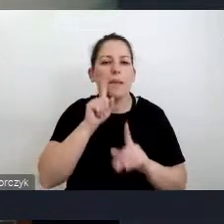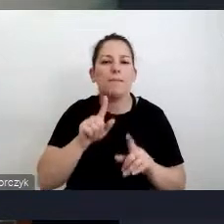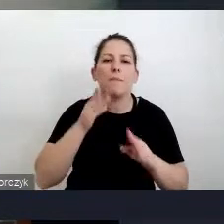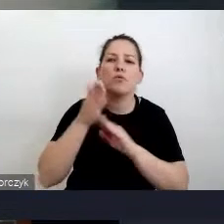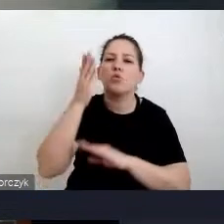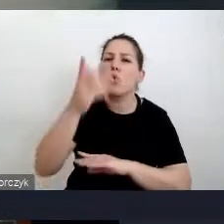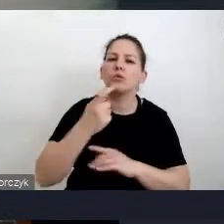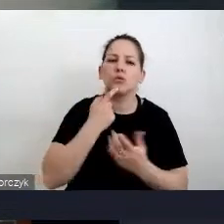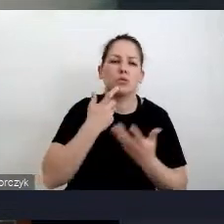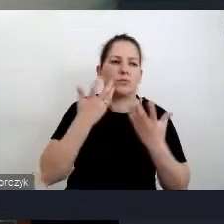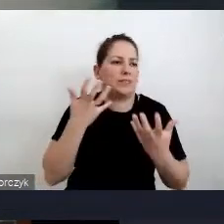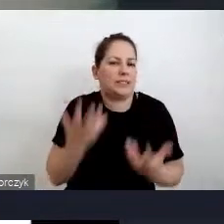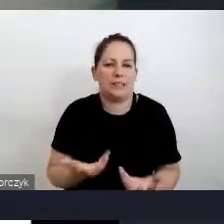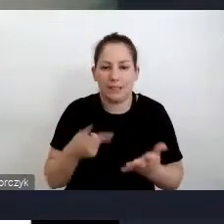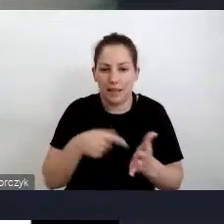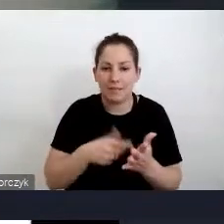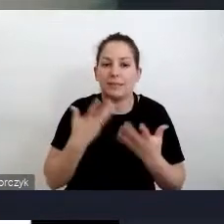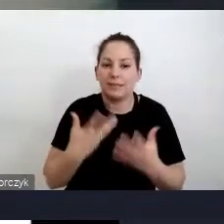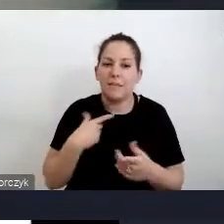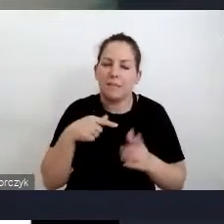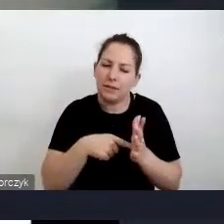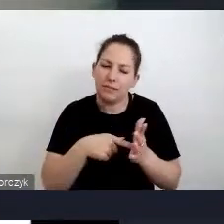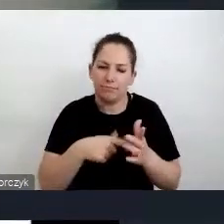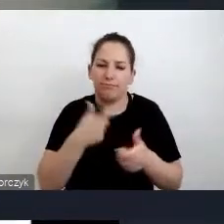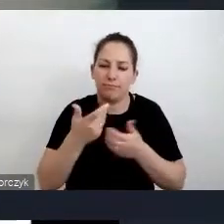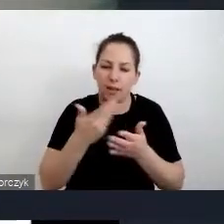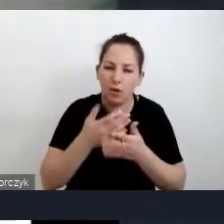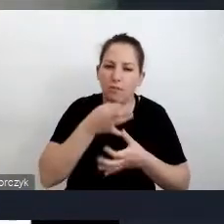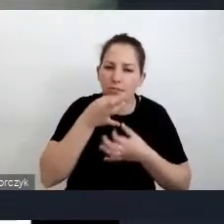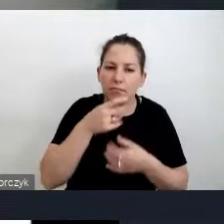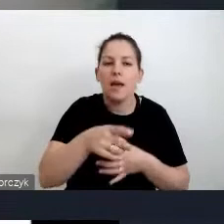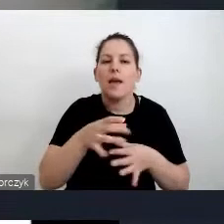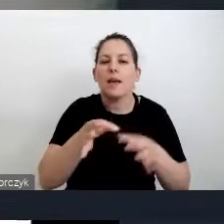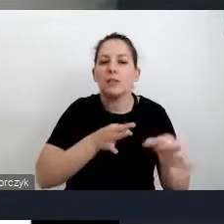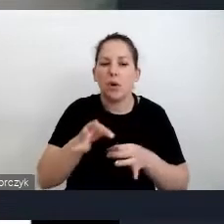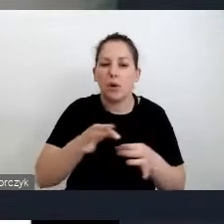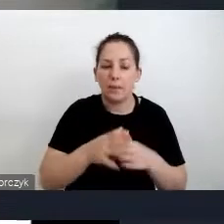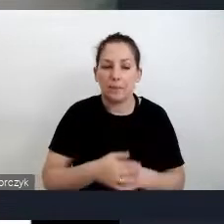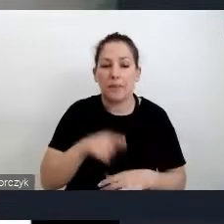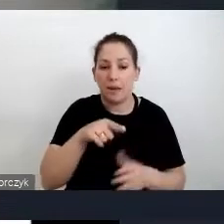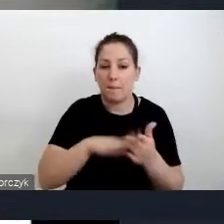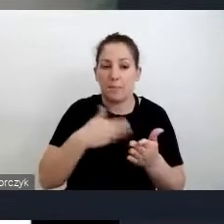Właśnie temu chcieliśmy zaradzić, tworząc Historie SDG. Jednym z przykładów jest Veszprem.